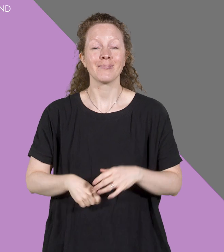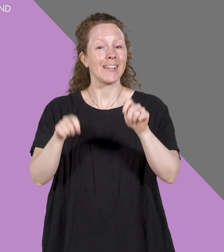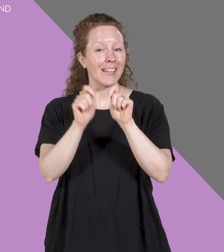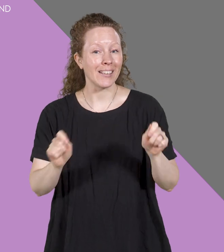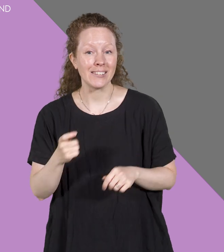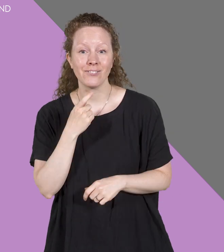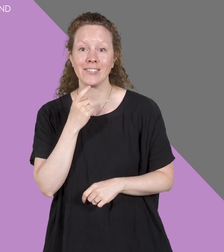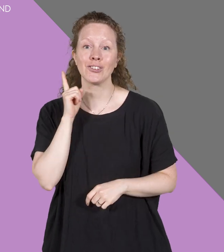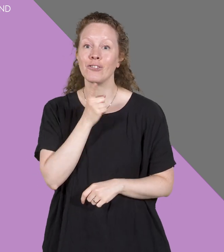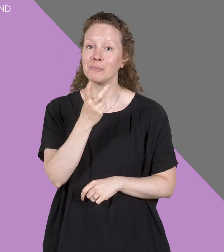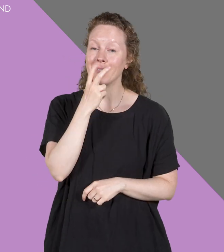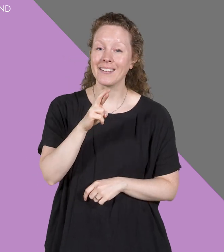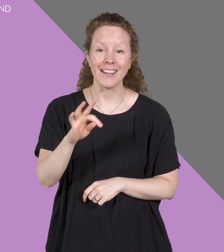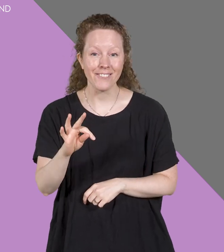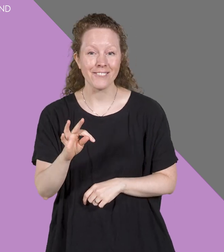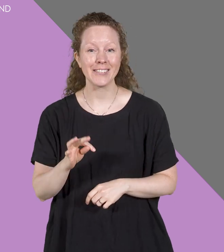Vi gratulerar Finlands dövblinda rf!